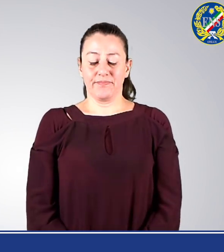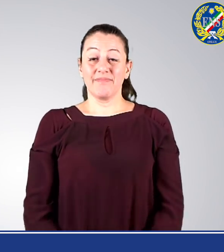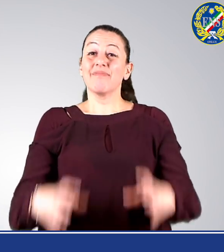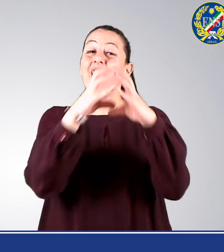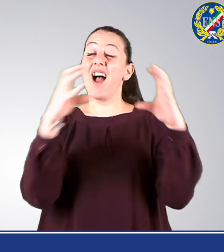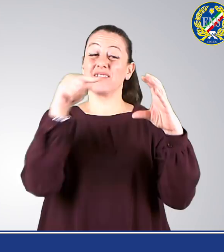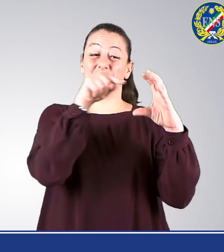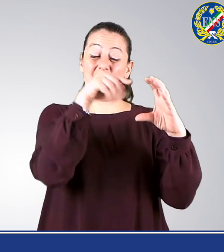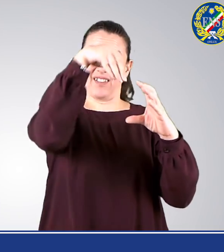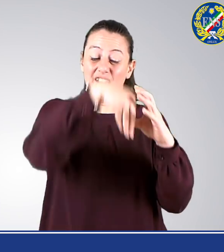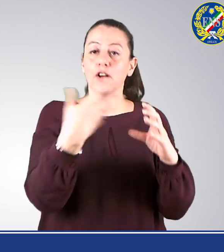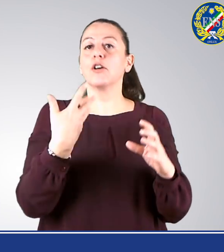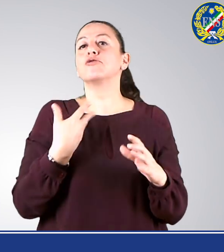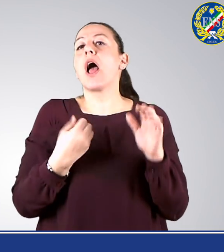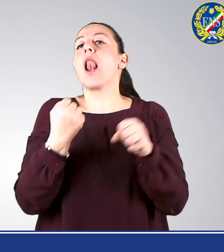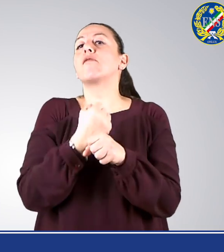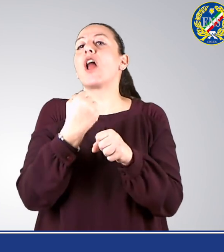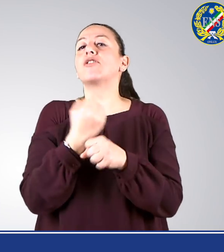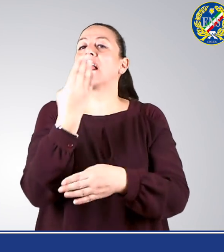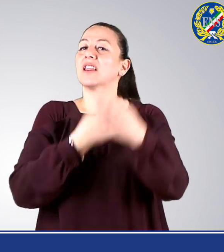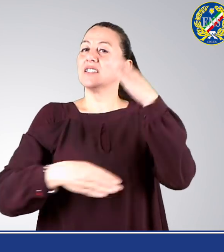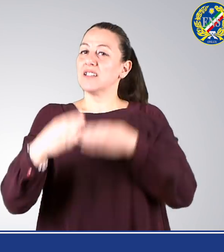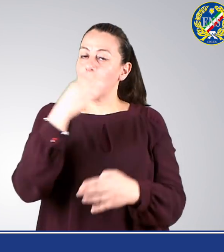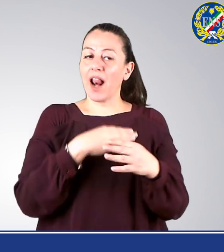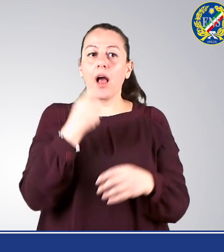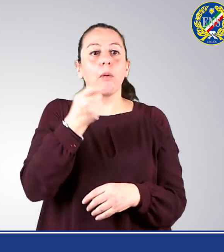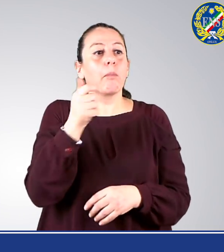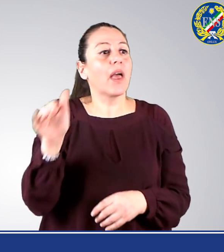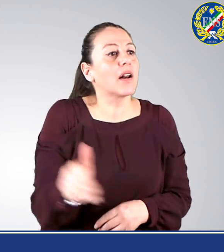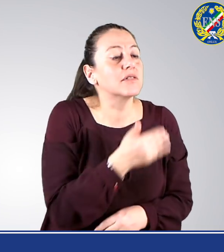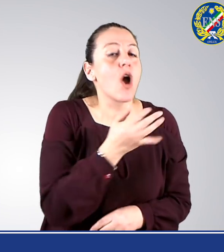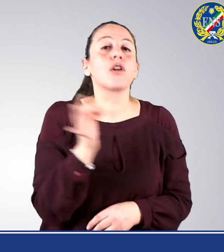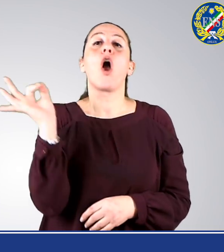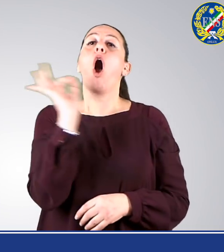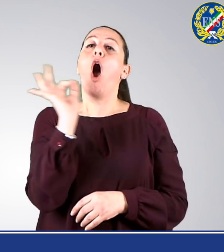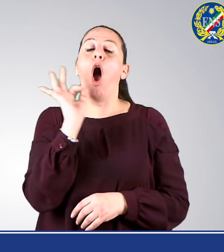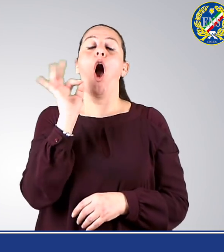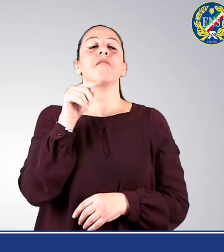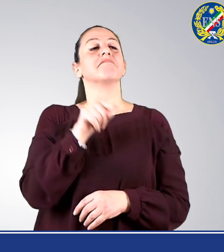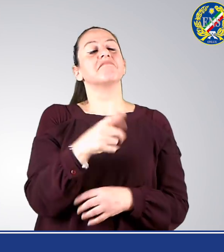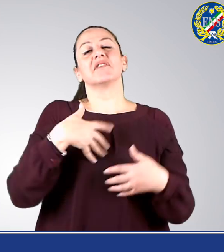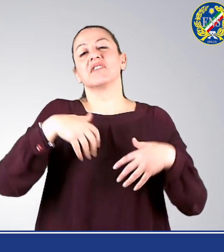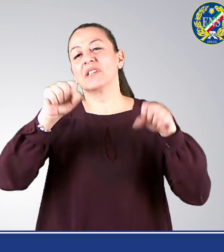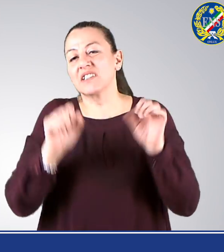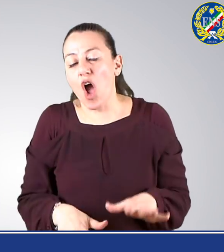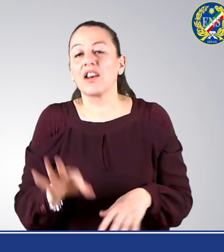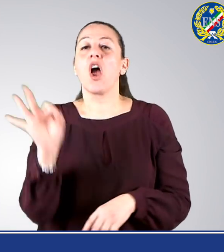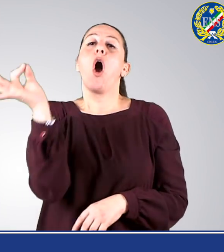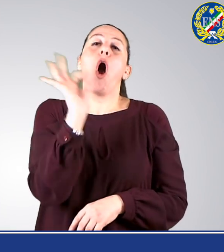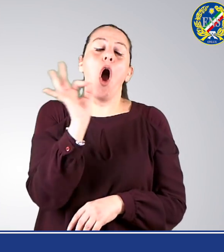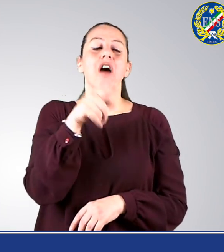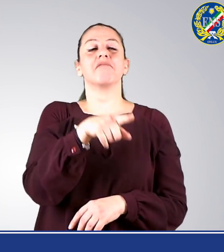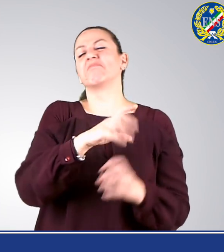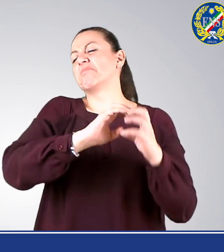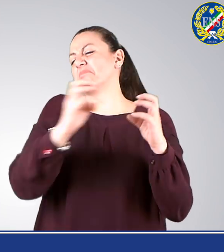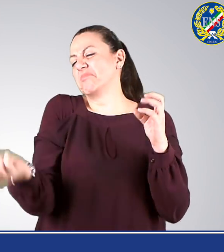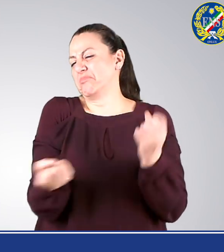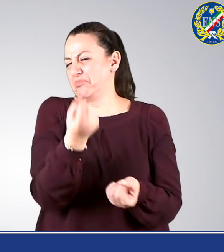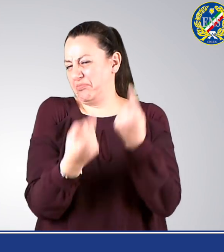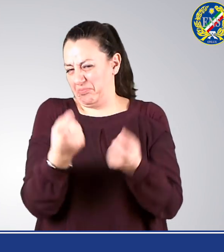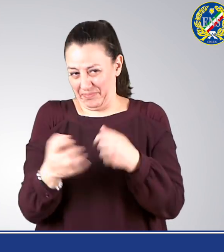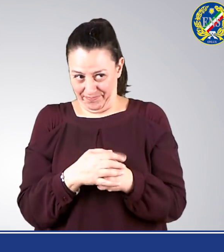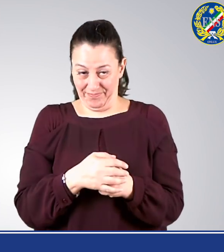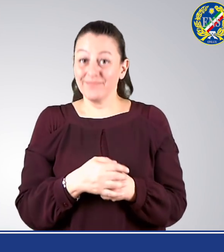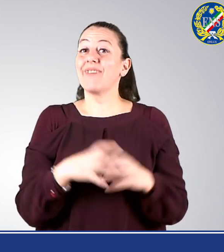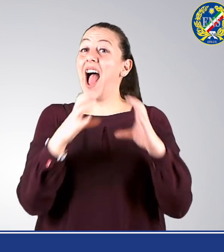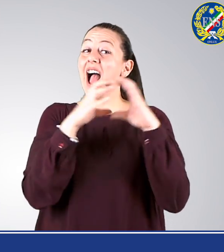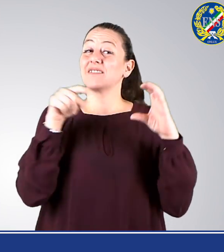e vale anche se si libera un posto già coperto da un disabile per pensionamento, dimissioni o altro evento.